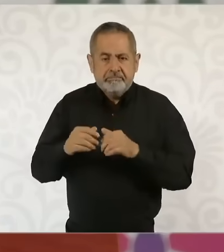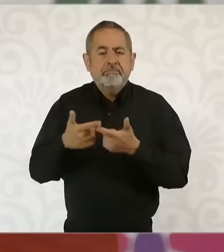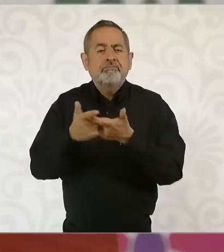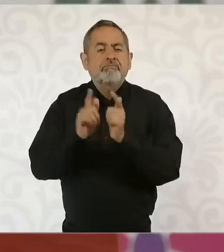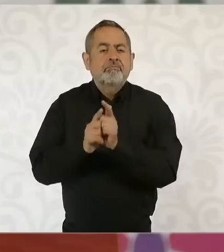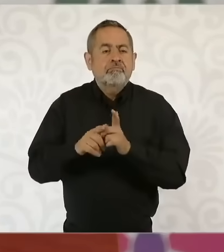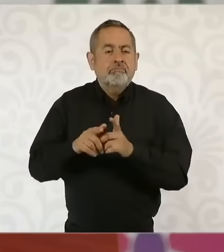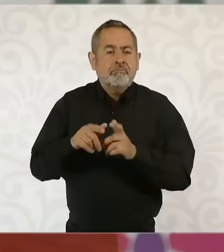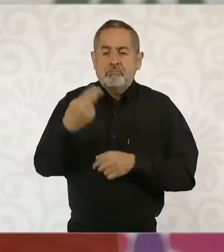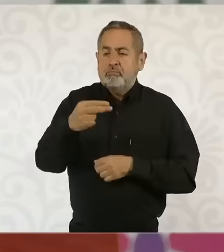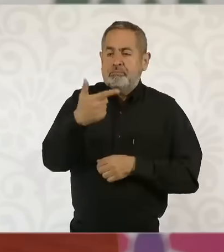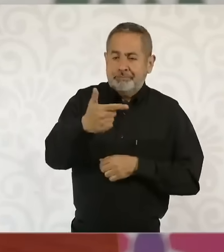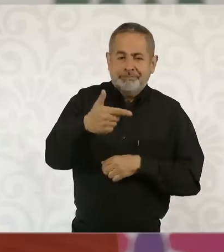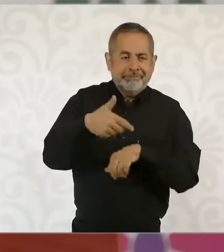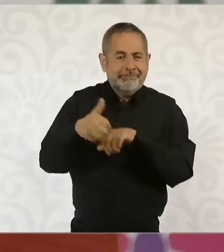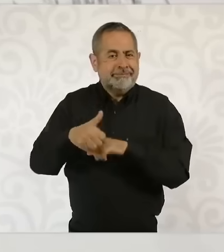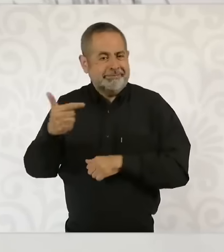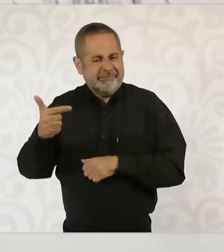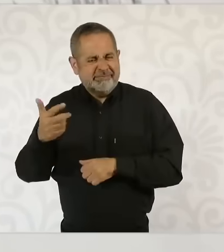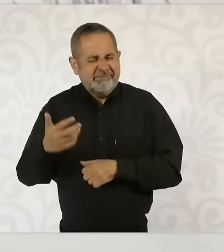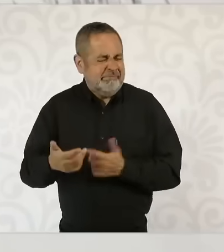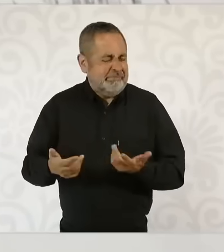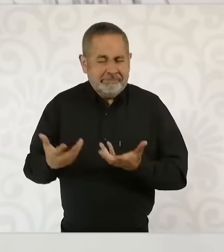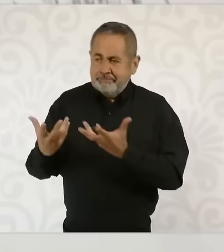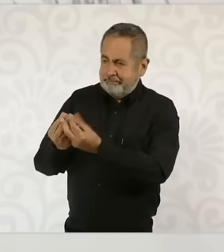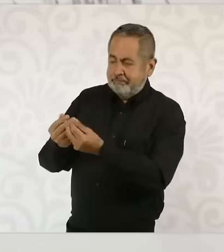Entonces, la idea también es que México, además del propio tratado comercial que tiene con Estados